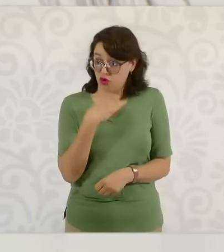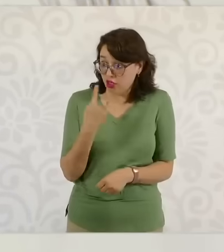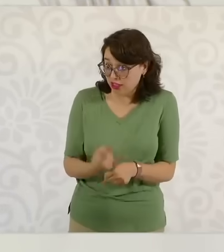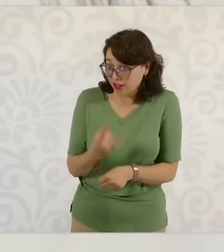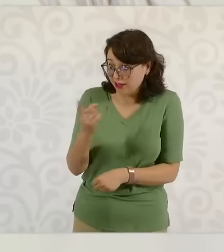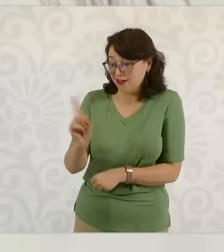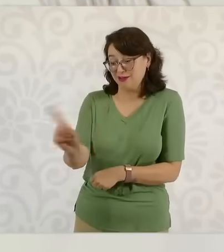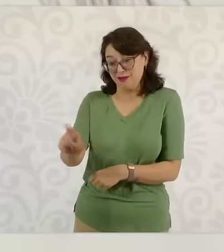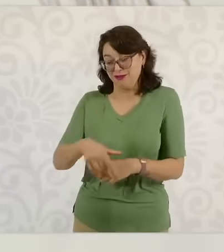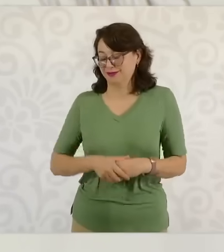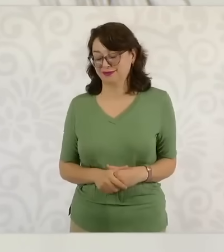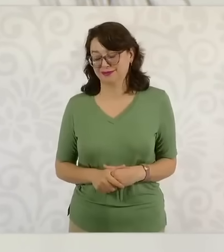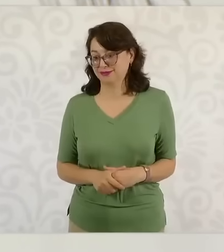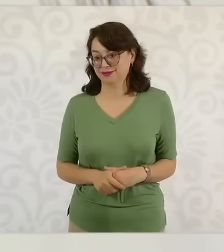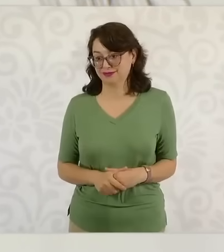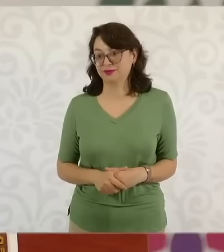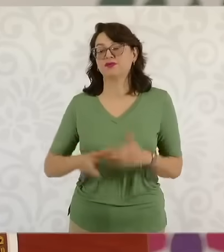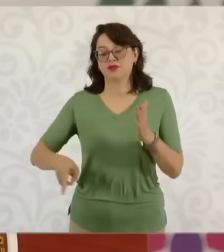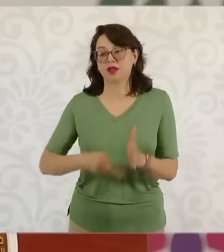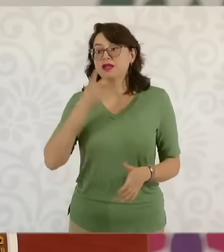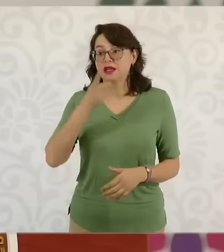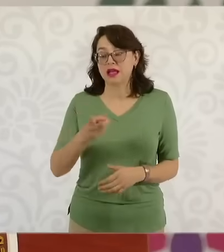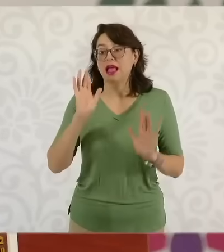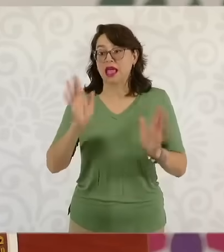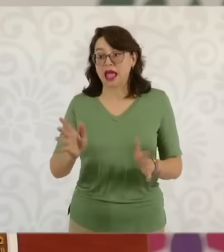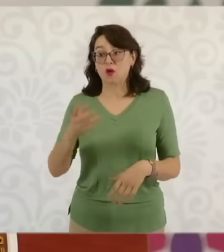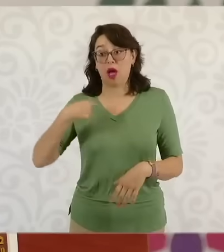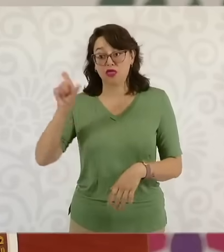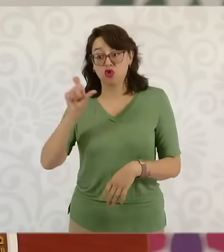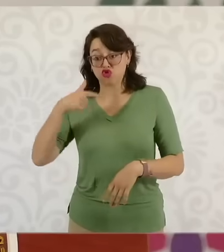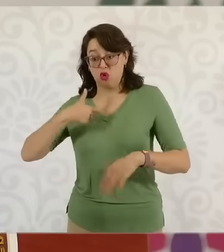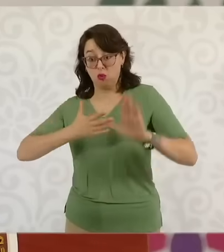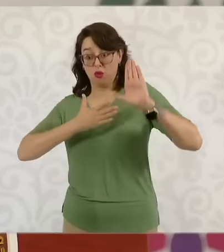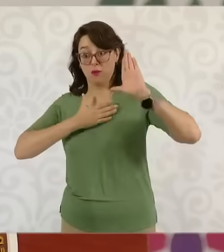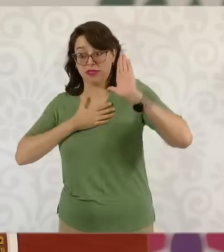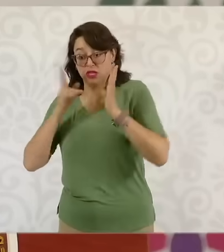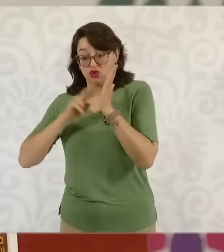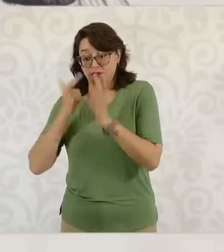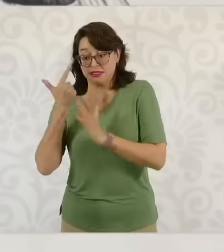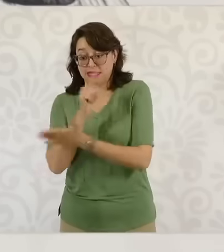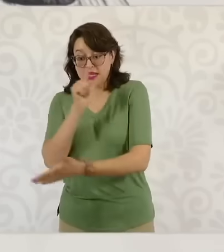los maestros y las maestras recuperaron su pensión justa con el Fondo de Pensiones para el Bienestar